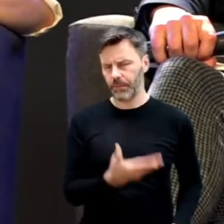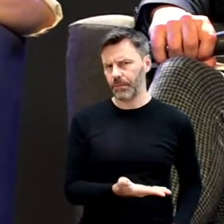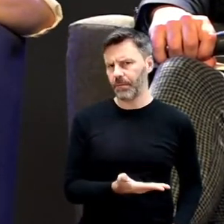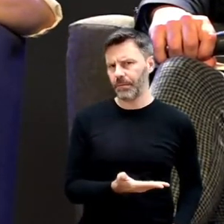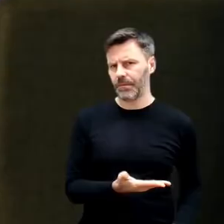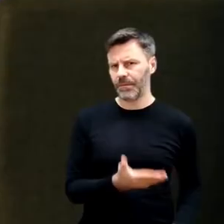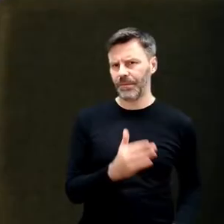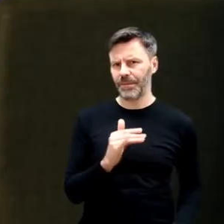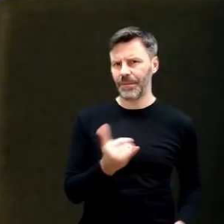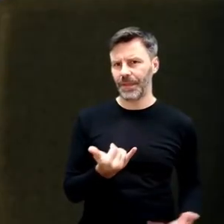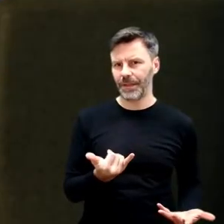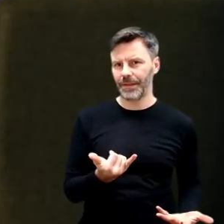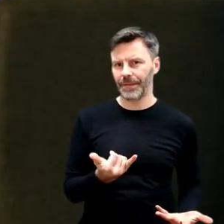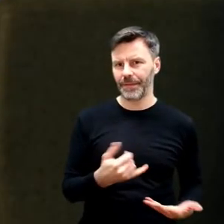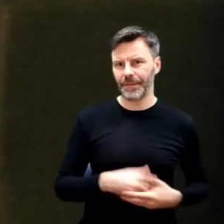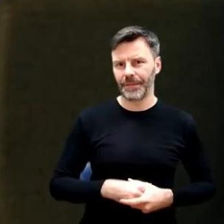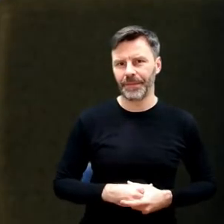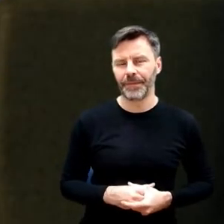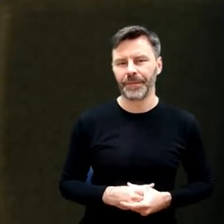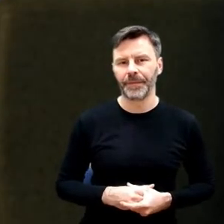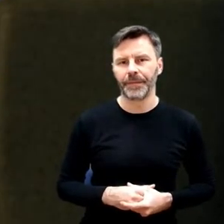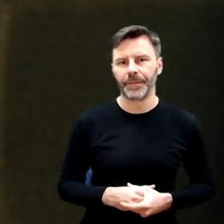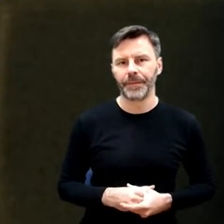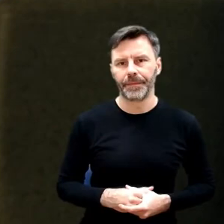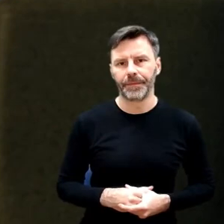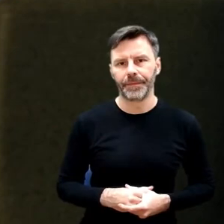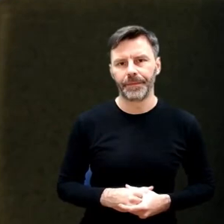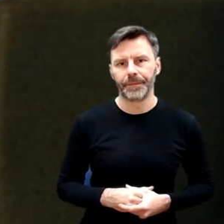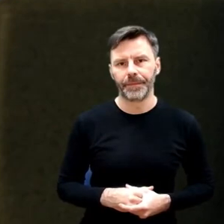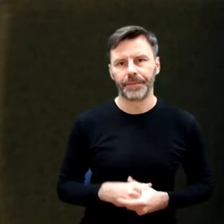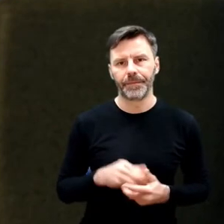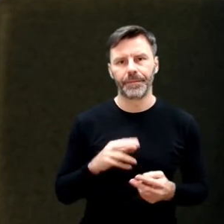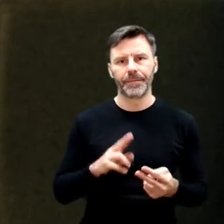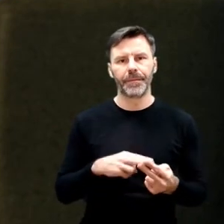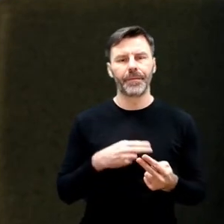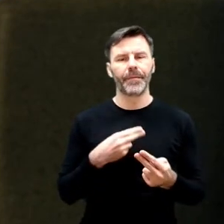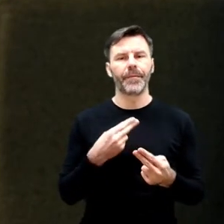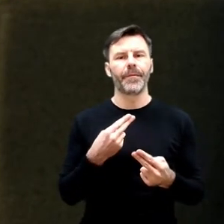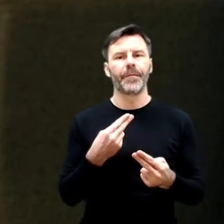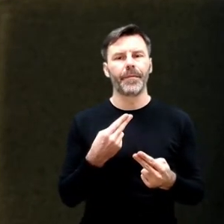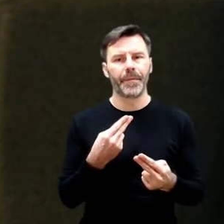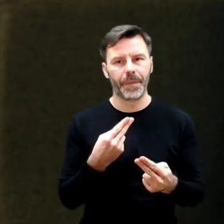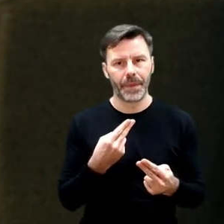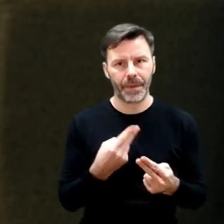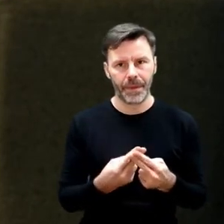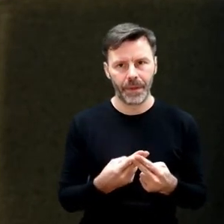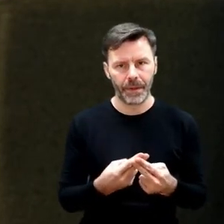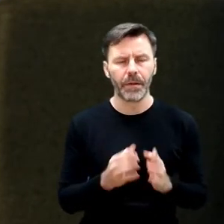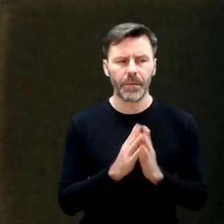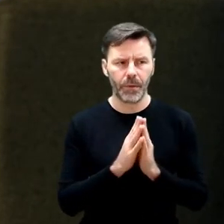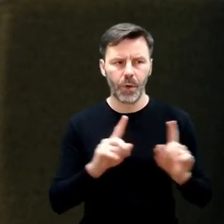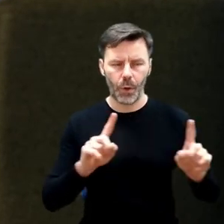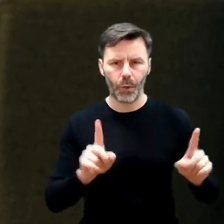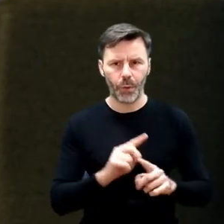No właśnie, jeżeli Państwo pozwolicie, bo tutaj też za każdym razem... Tak, proszę o krótkie odniesienie się do tego, co powiedział Agata,